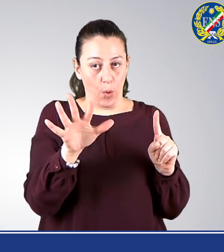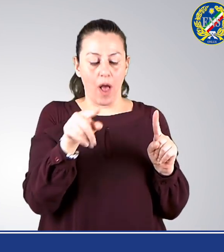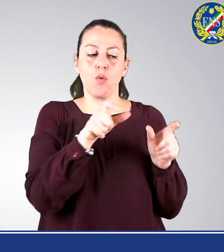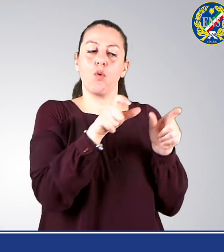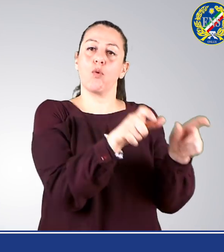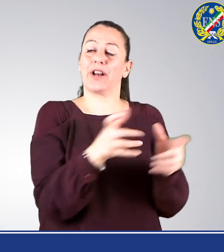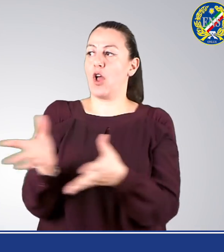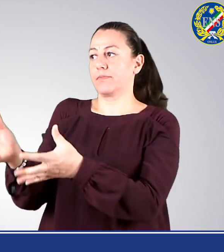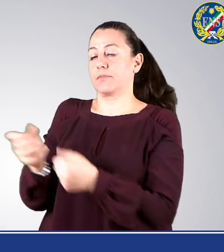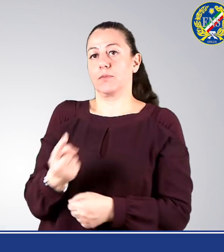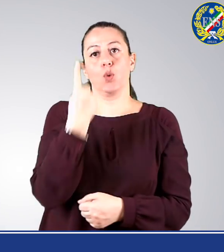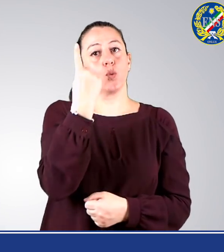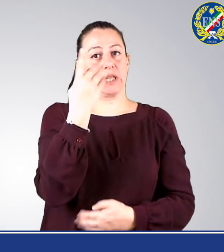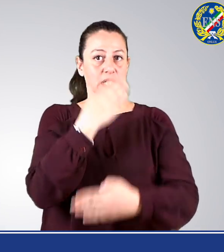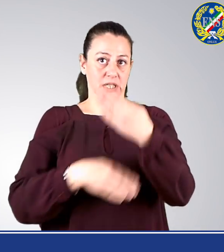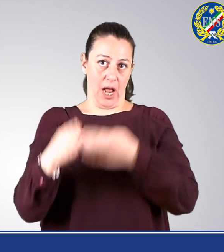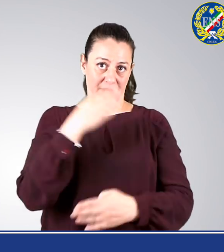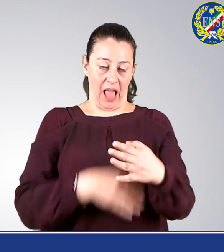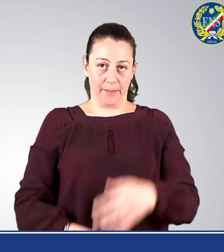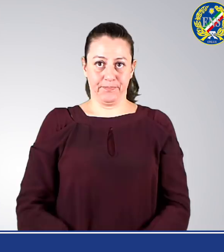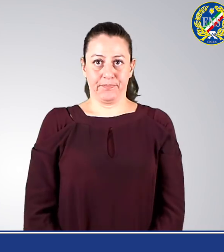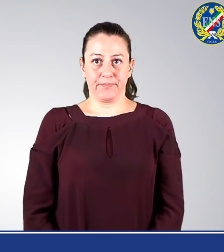un lavoratore disabile dalle liste del collocamento obbligatorio.